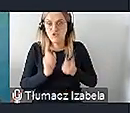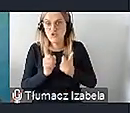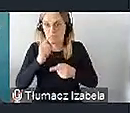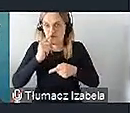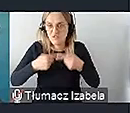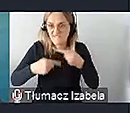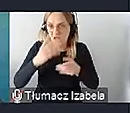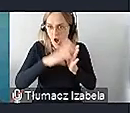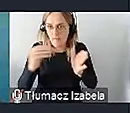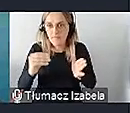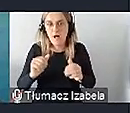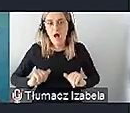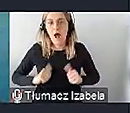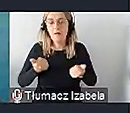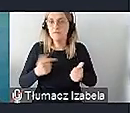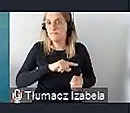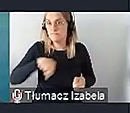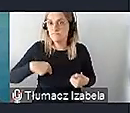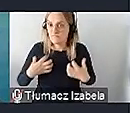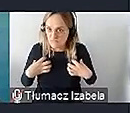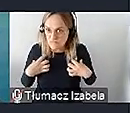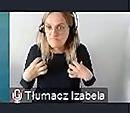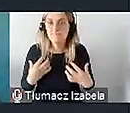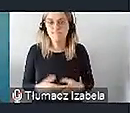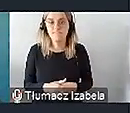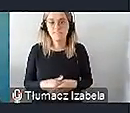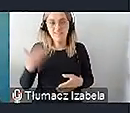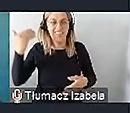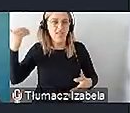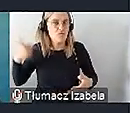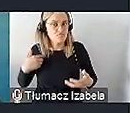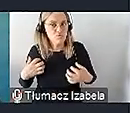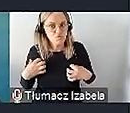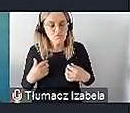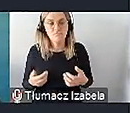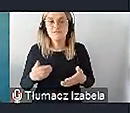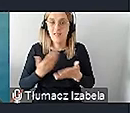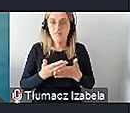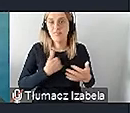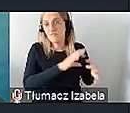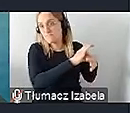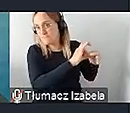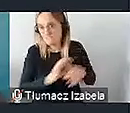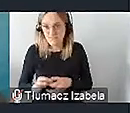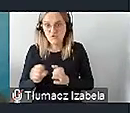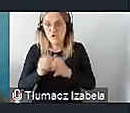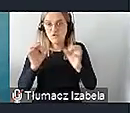było kluczowe do tego, żeby przetrwać kiedyś. No i nasz umysł jest dalej żywo zainteresowany obrazem.